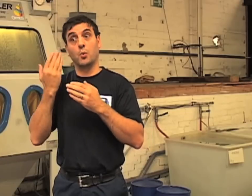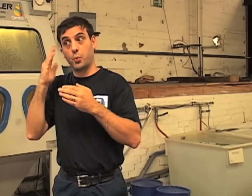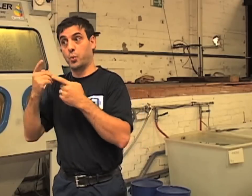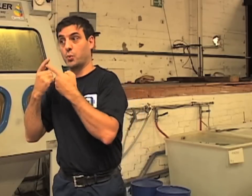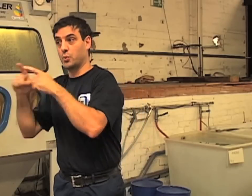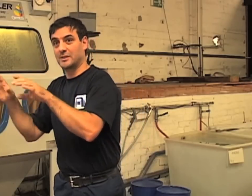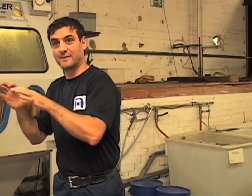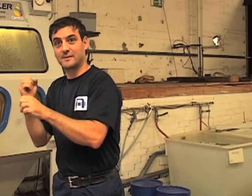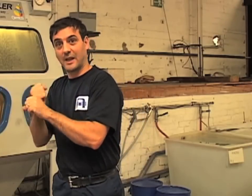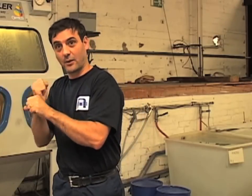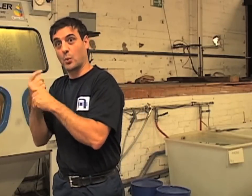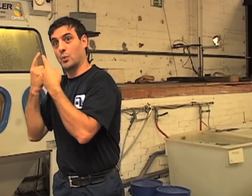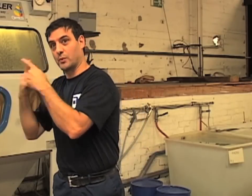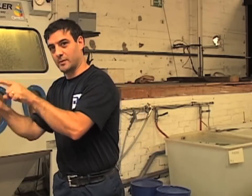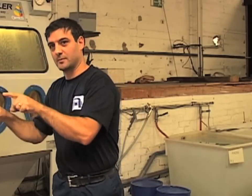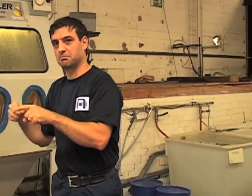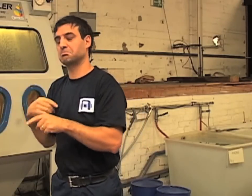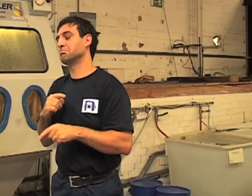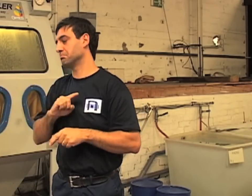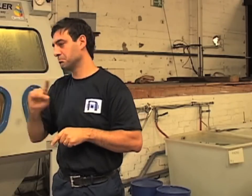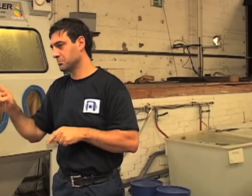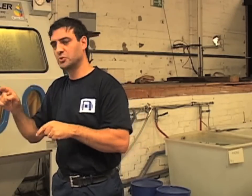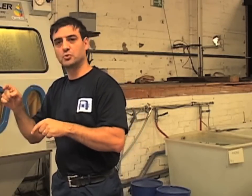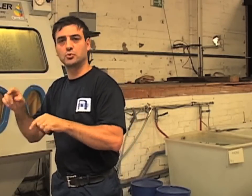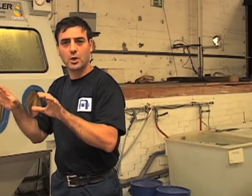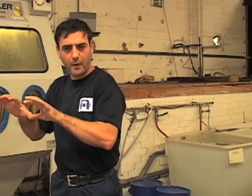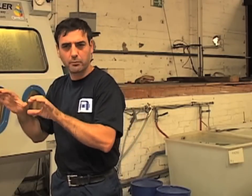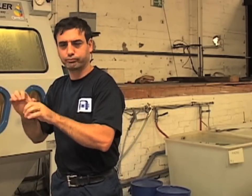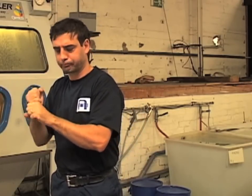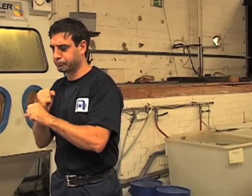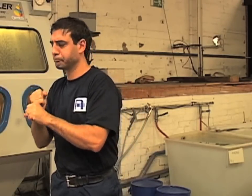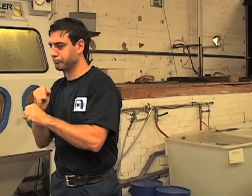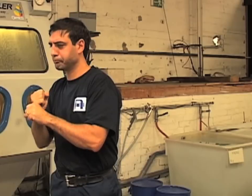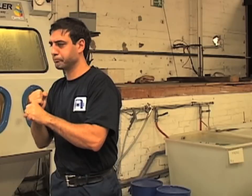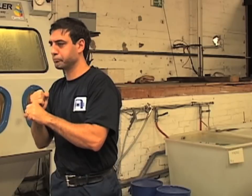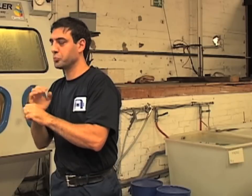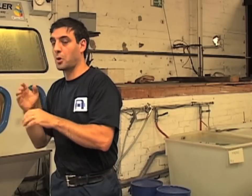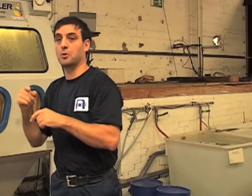Ensuite, elle m'a confié une autre tâche. Puis, une troisième.